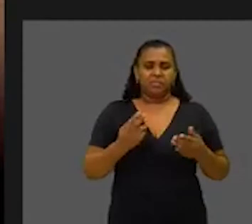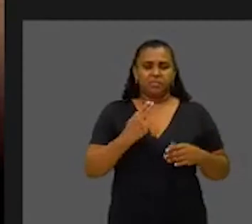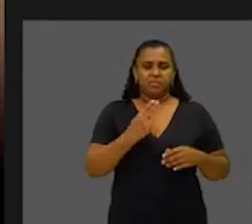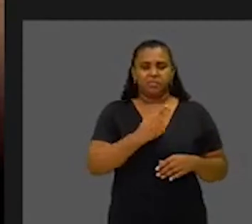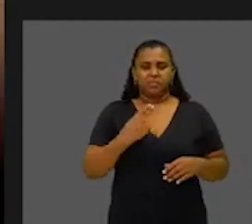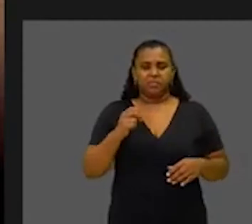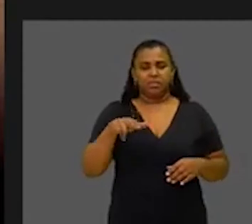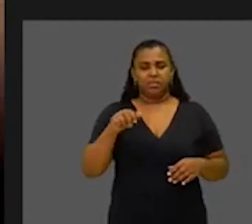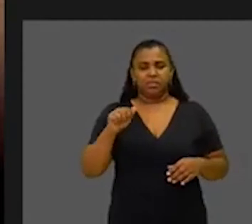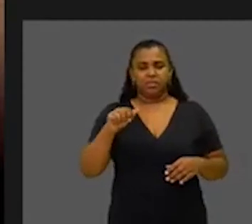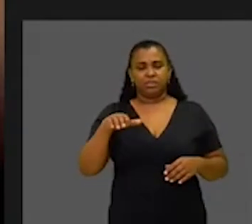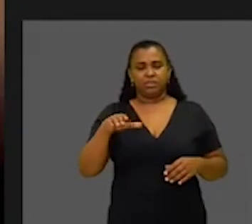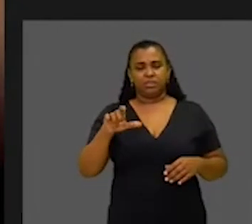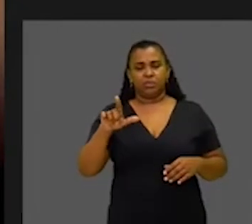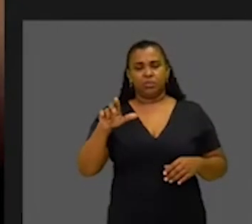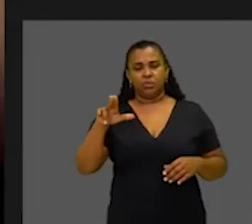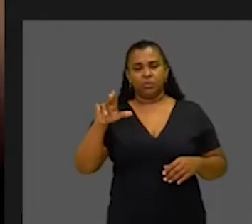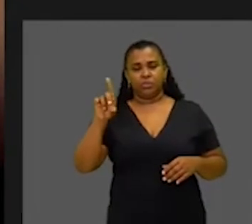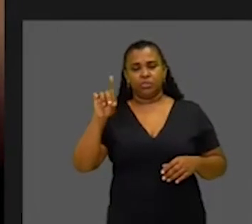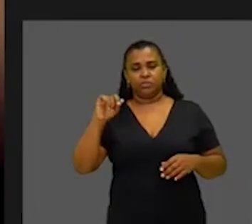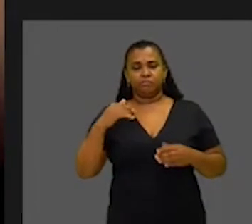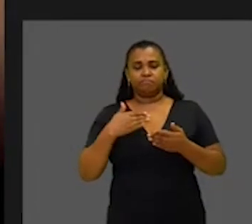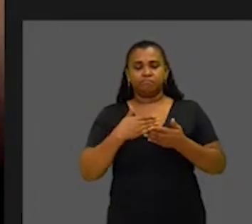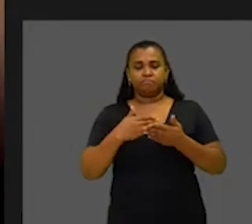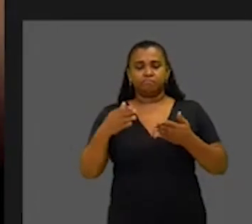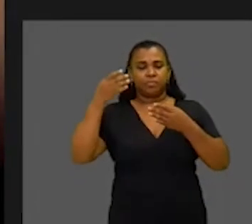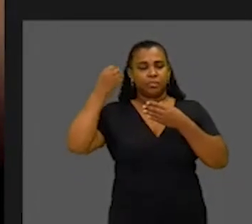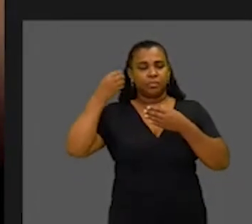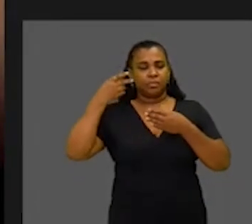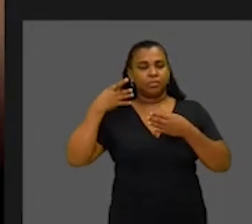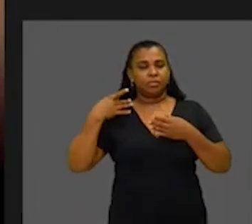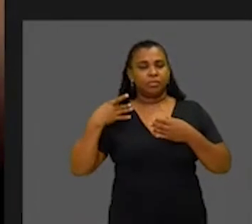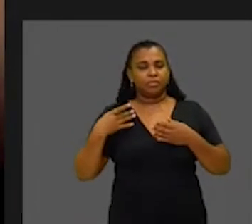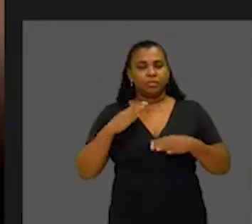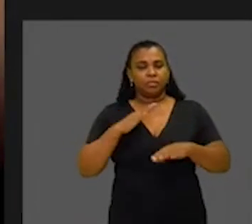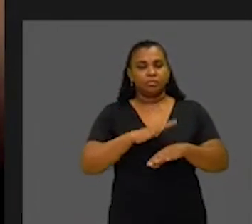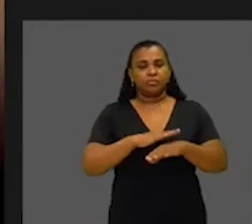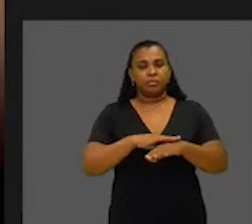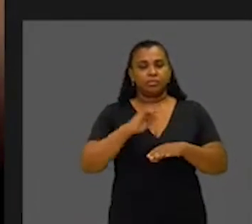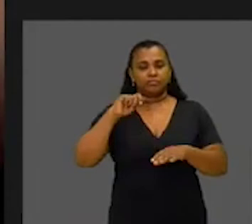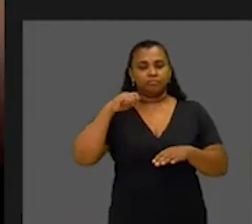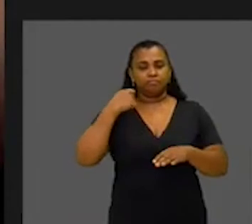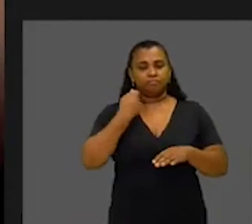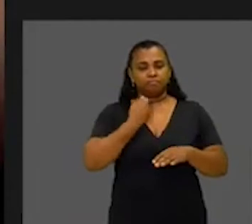Santana e eu começo a minha alta descrição nesse momento eu sou uma mulher com cabelo